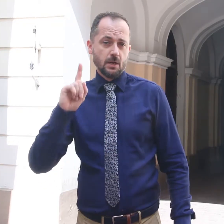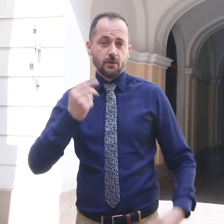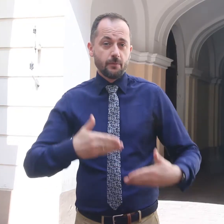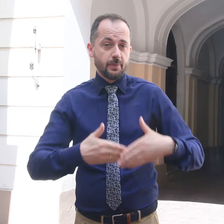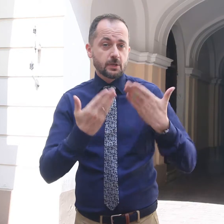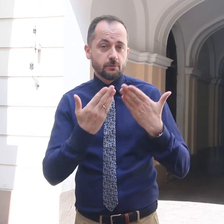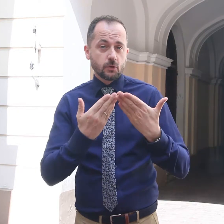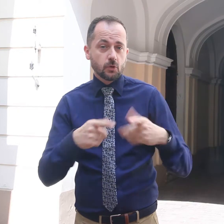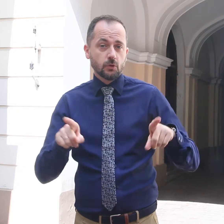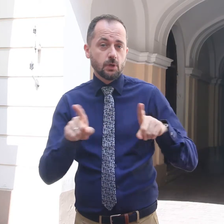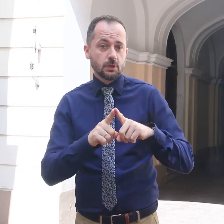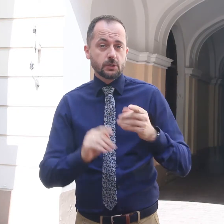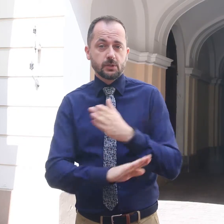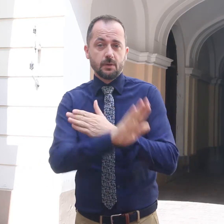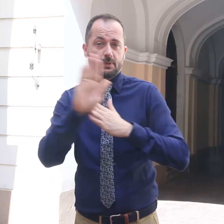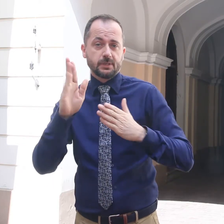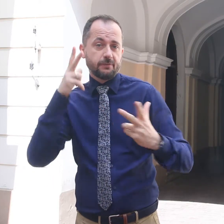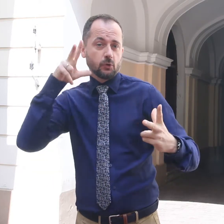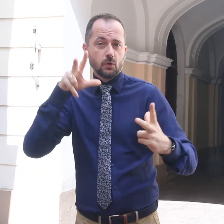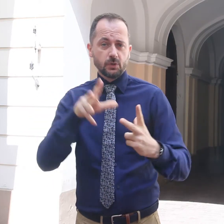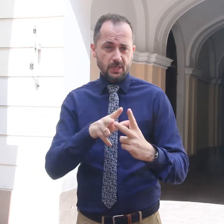W pierwszym dniu również przedstawiono i zatwierdzono